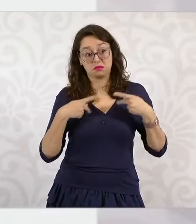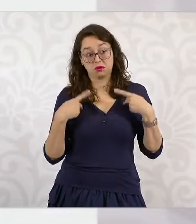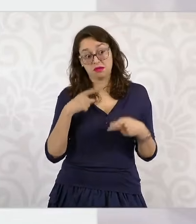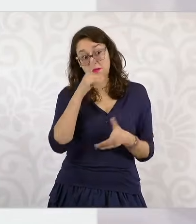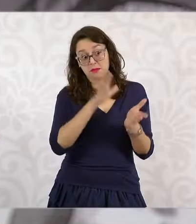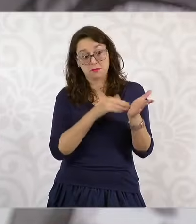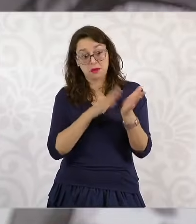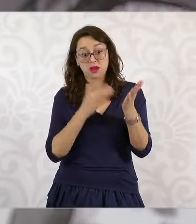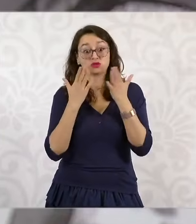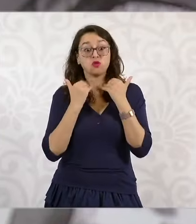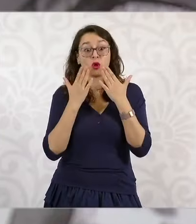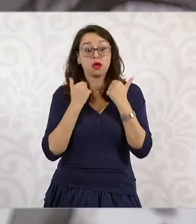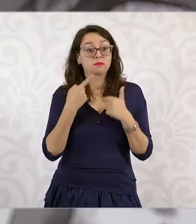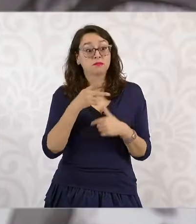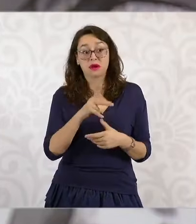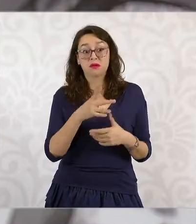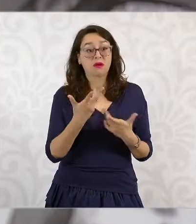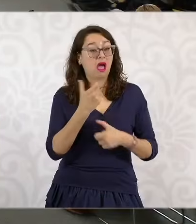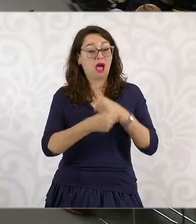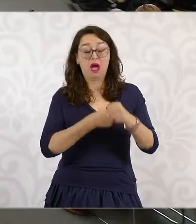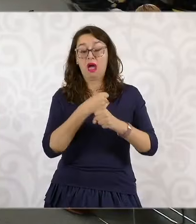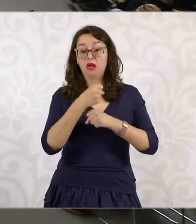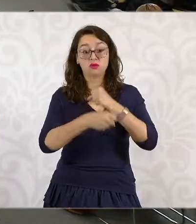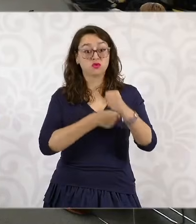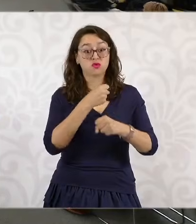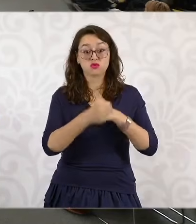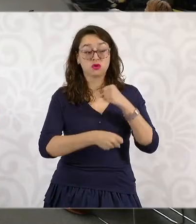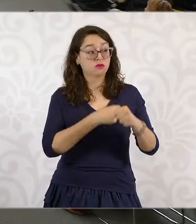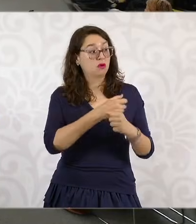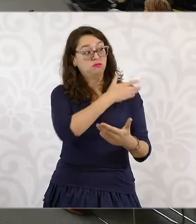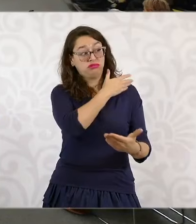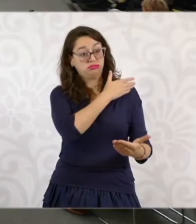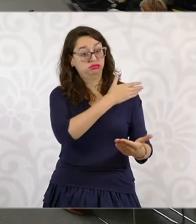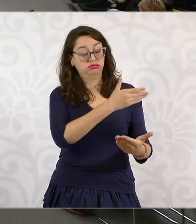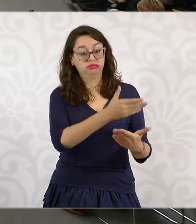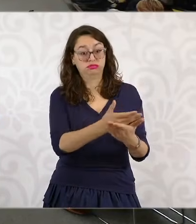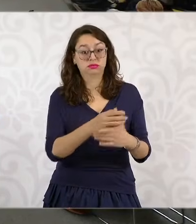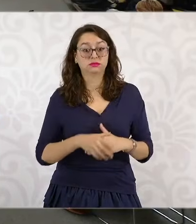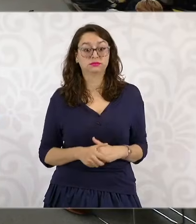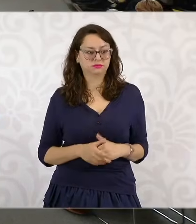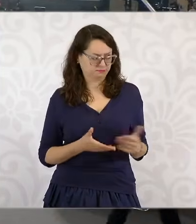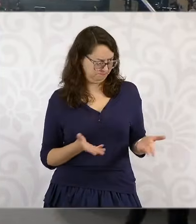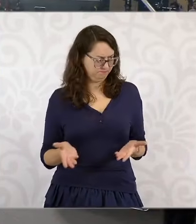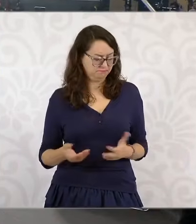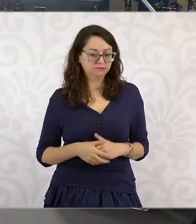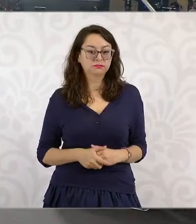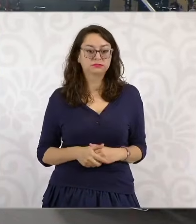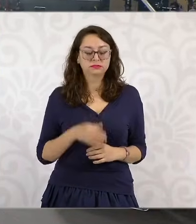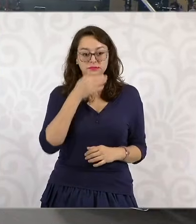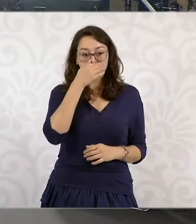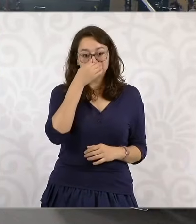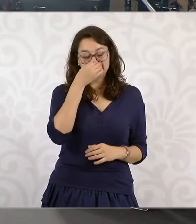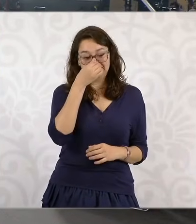muchísimos años, ¿no es así? Claro, mucho más la mayoría 20 años. Coméntalo.